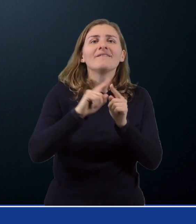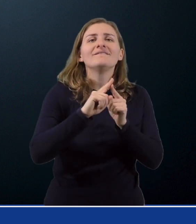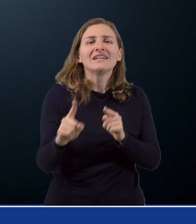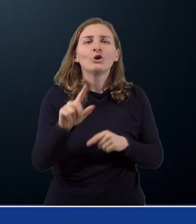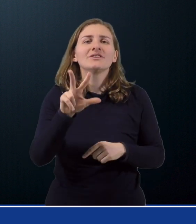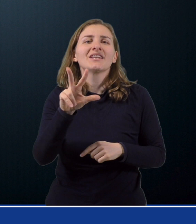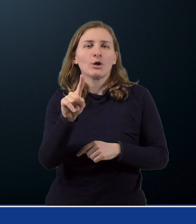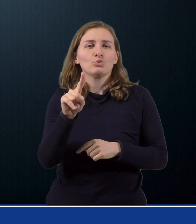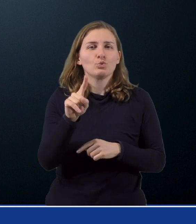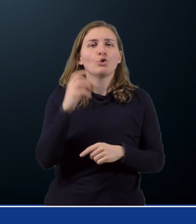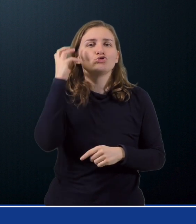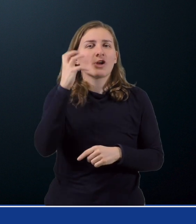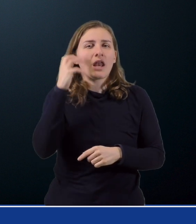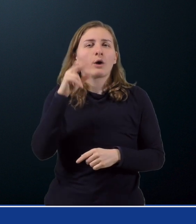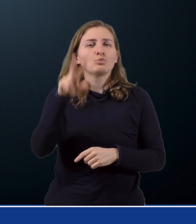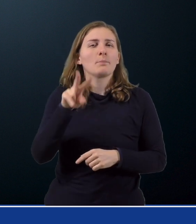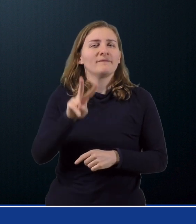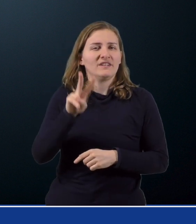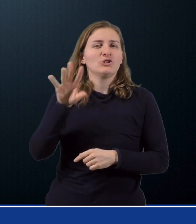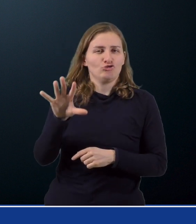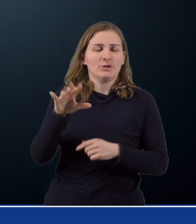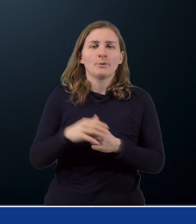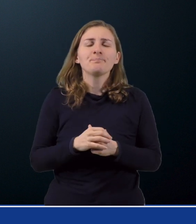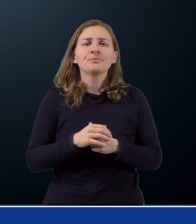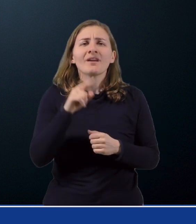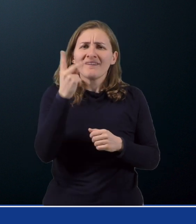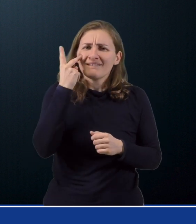Il nuovo termine è il 31 gennaio 2025.